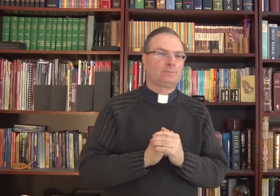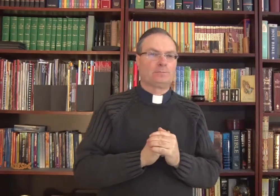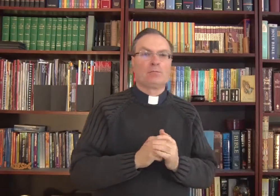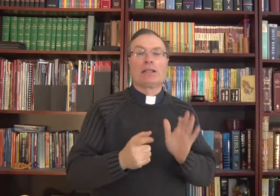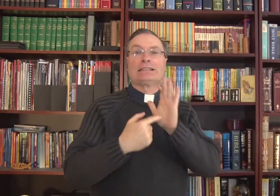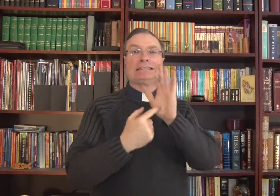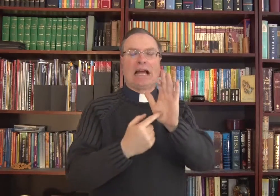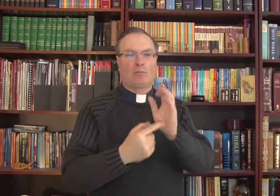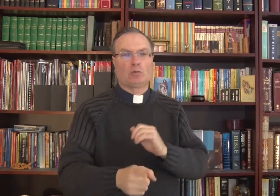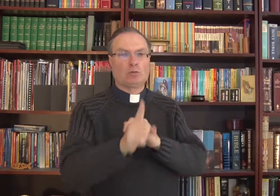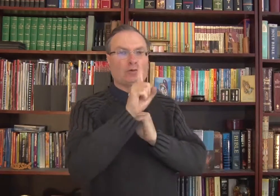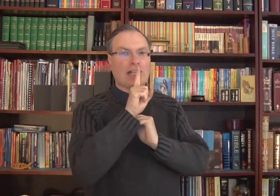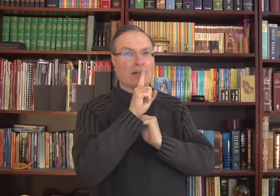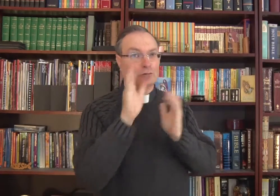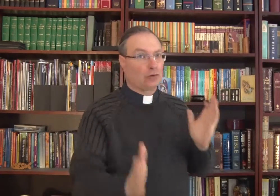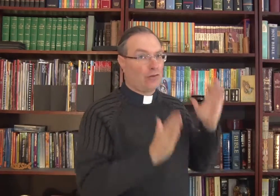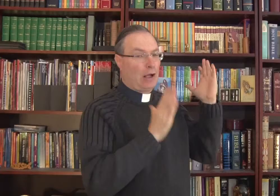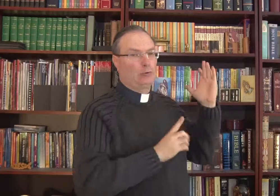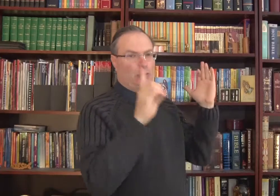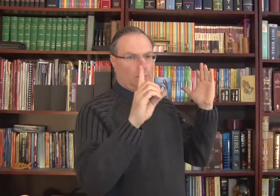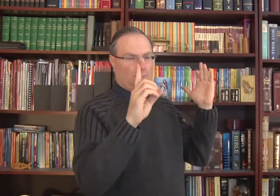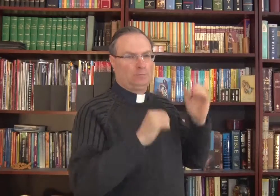Les exemples du silence devant Dieu: